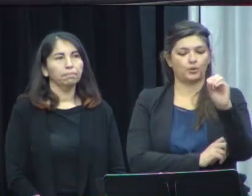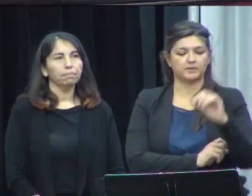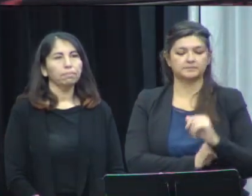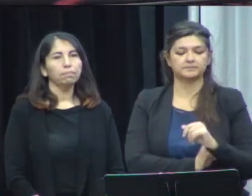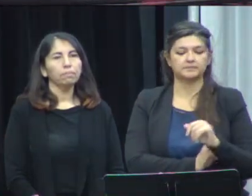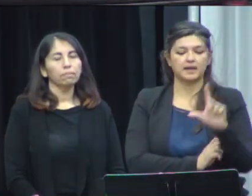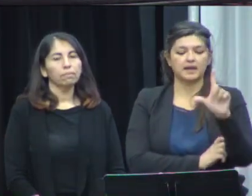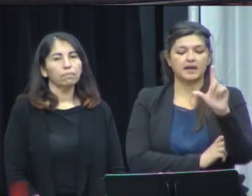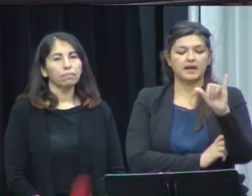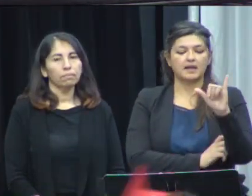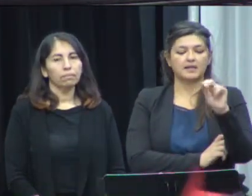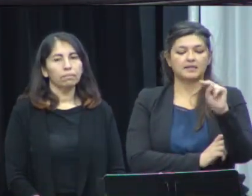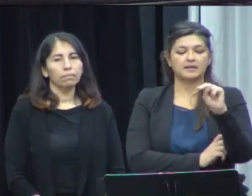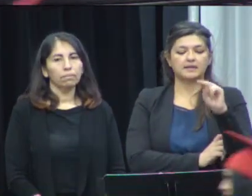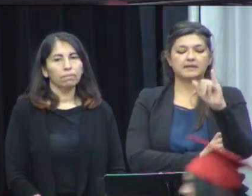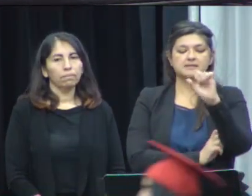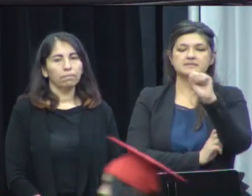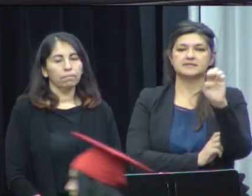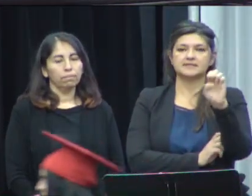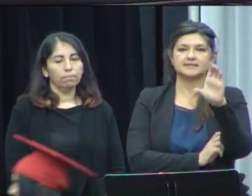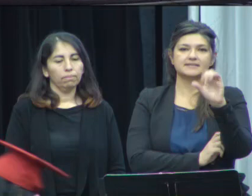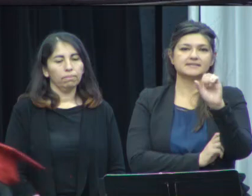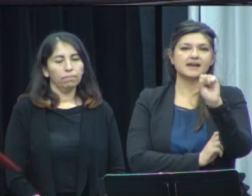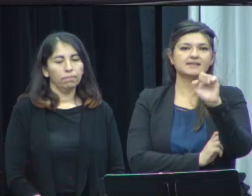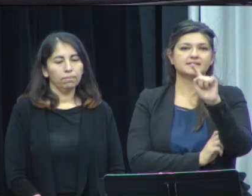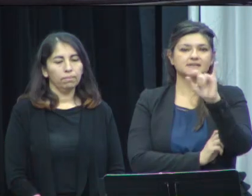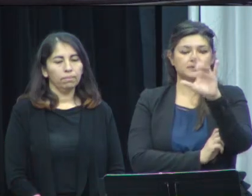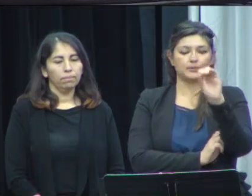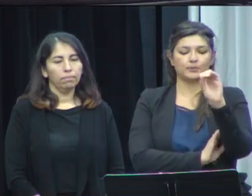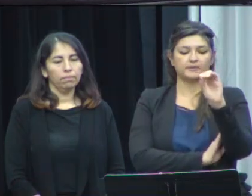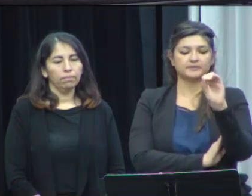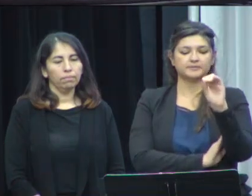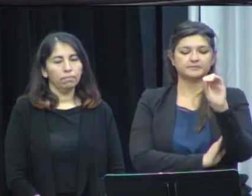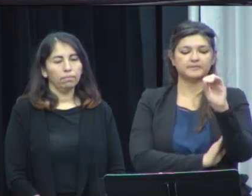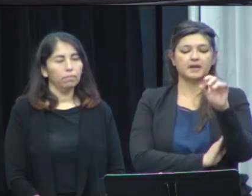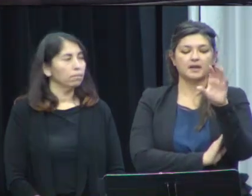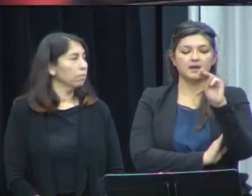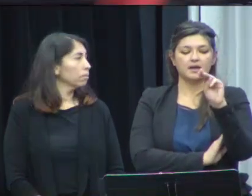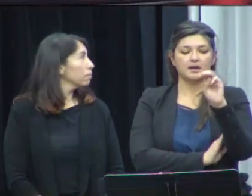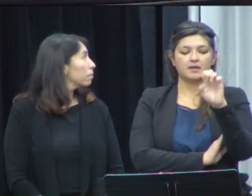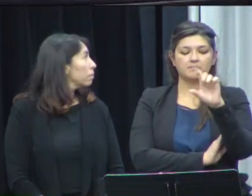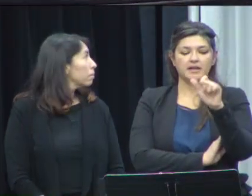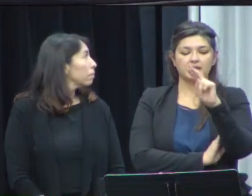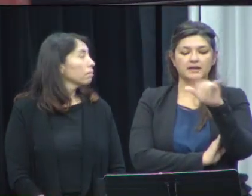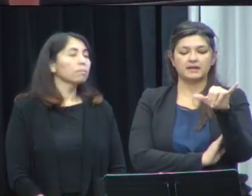Lenise Castillo. (audience applauds) Melanie Castillo-Dominguez.